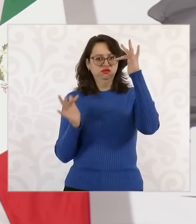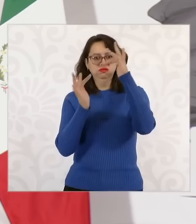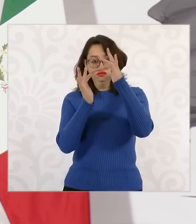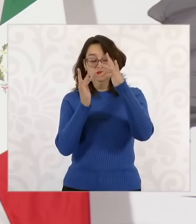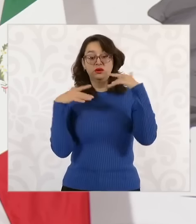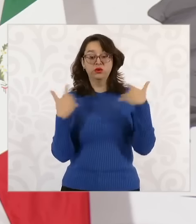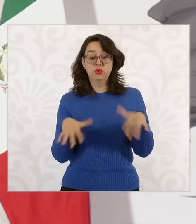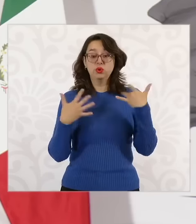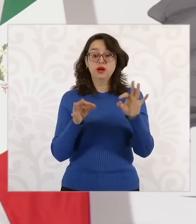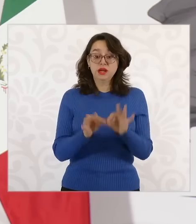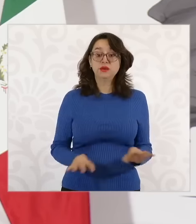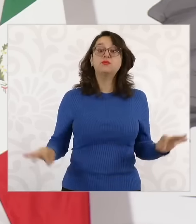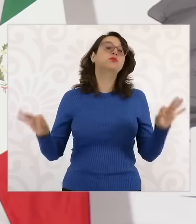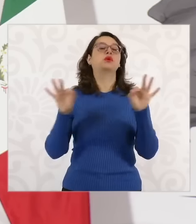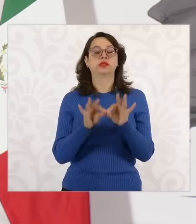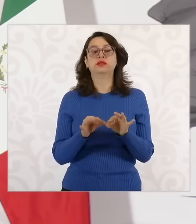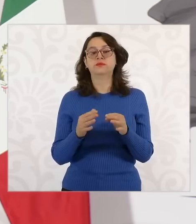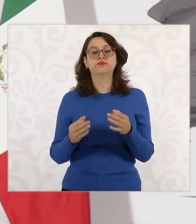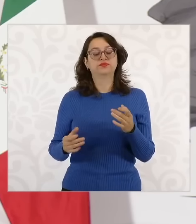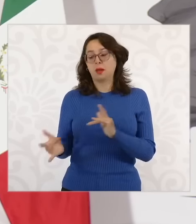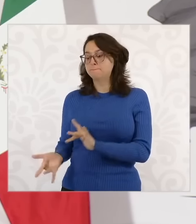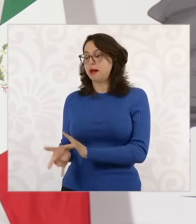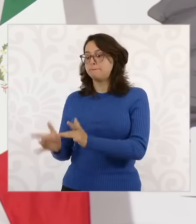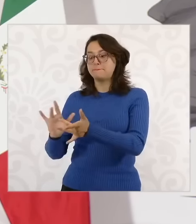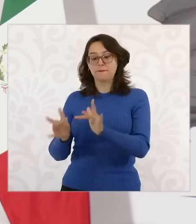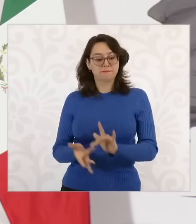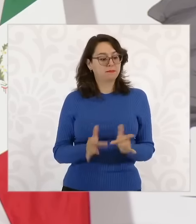de que ya tengamos anillada toda la ya tengamos conectada toda la red ferveria nacional. Pero